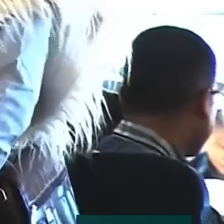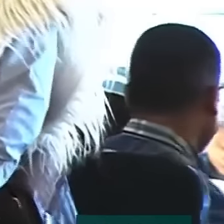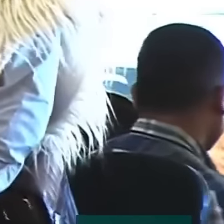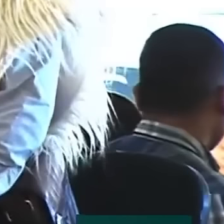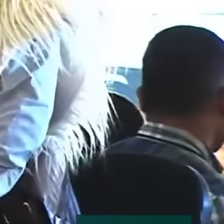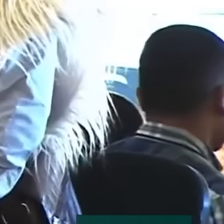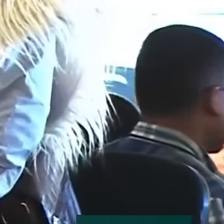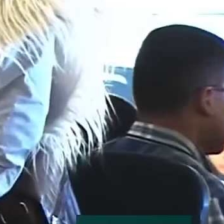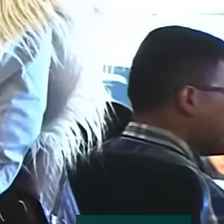Pero constitución